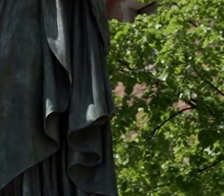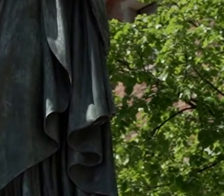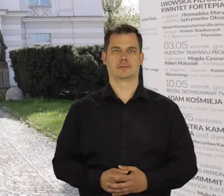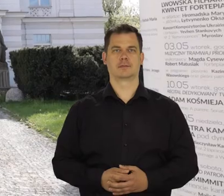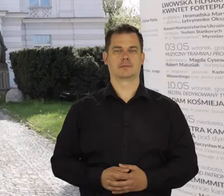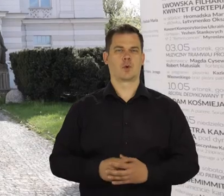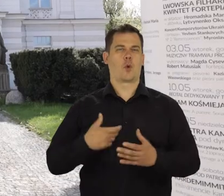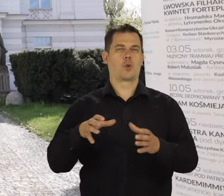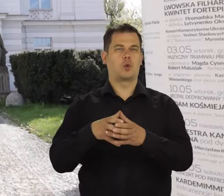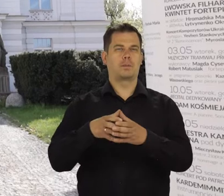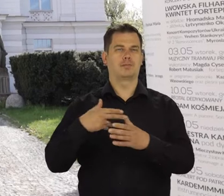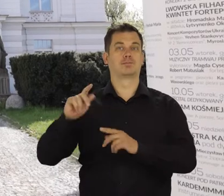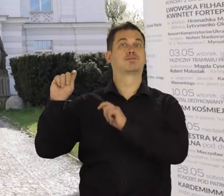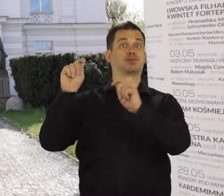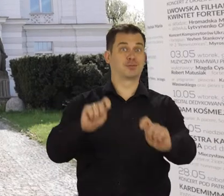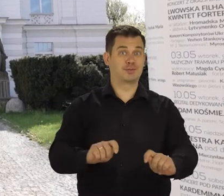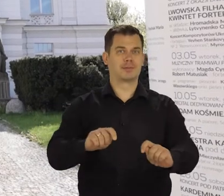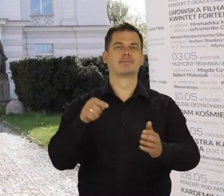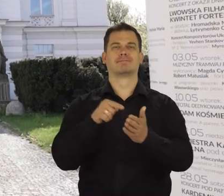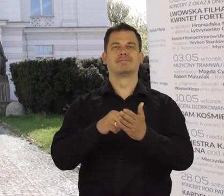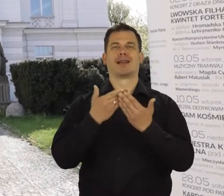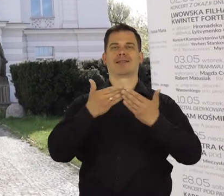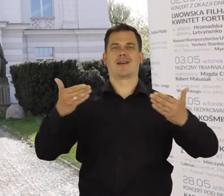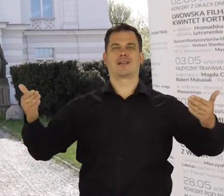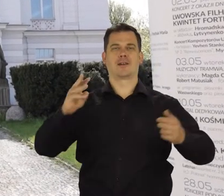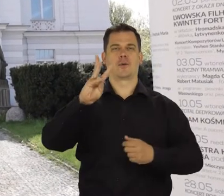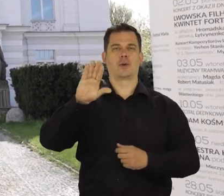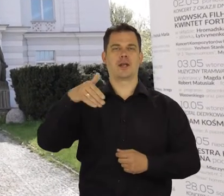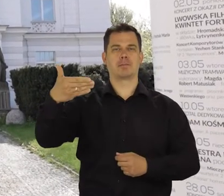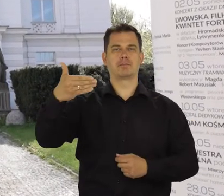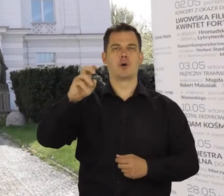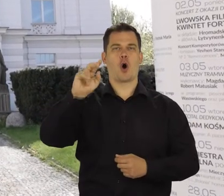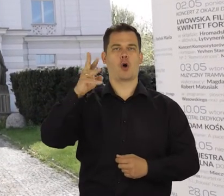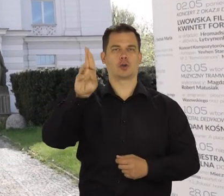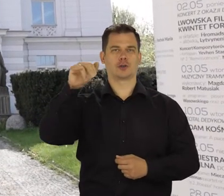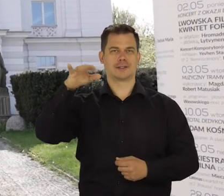Ekipa Teatralnej Mapy Polski nie mogła ominąć teatru imienia Wilama Horzycy.